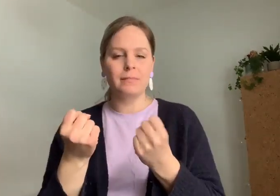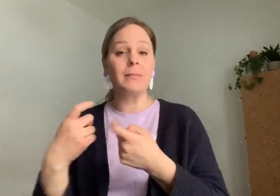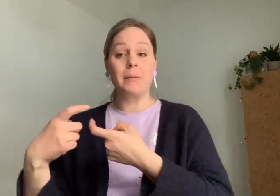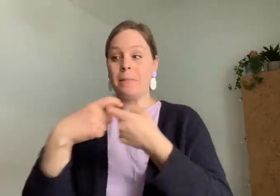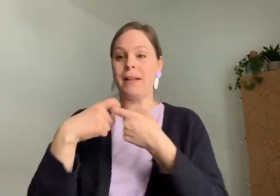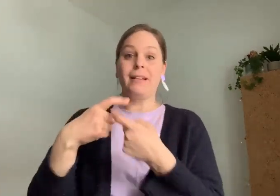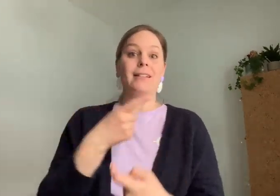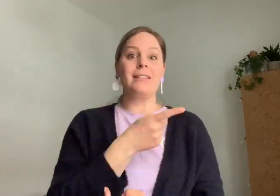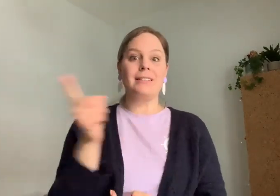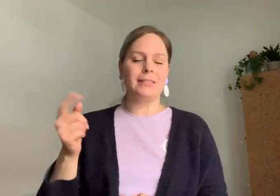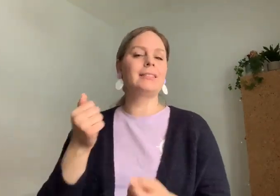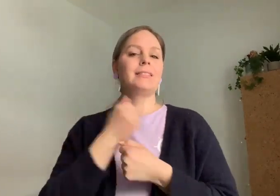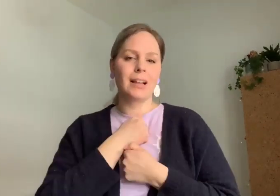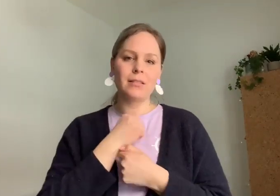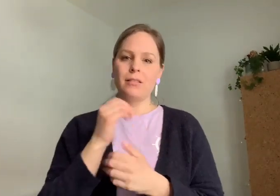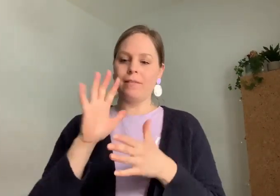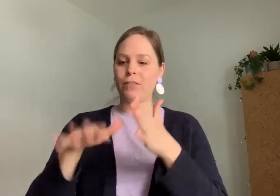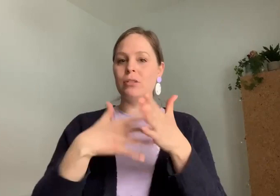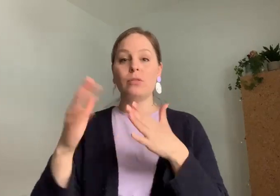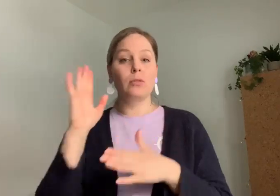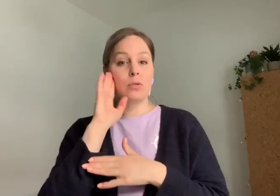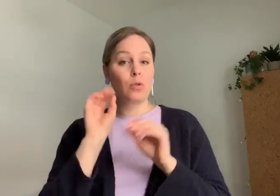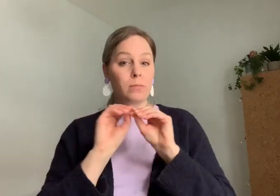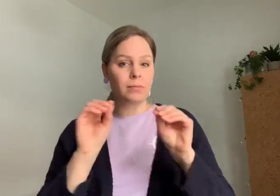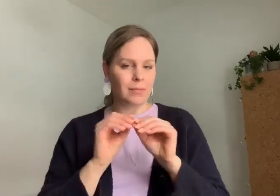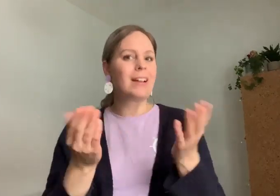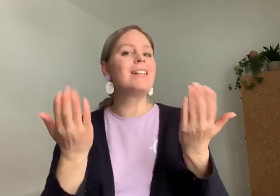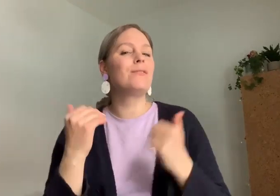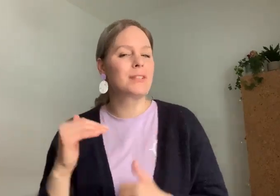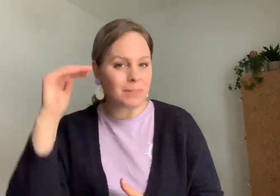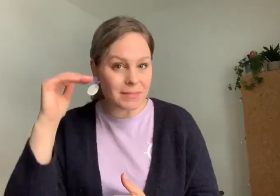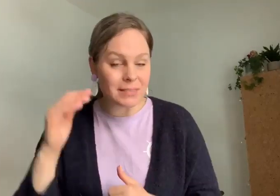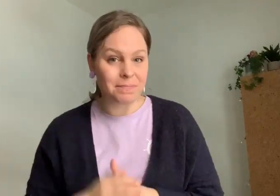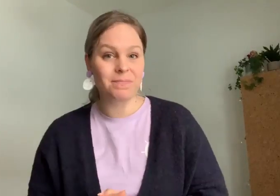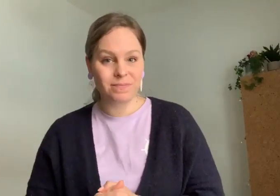perheet saavat viittomakielen kotiopetusta helpommin.